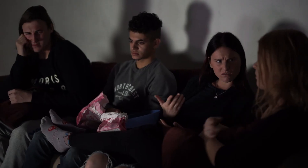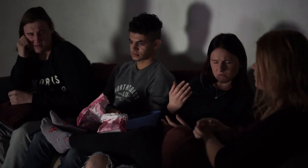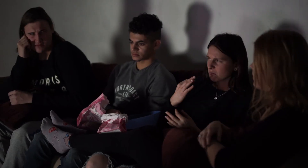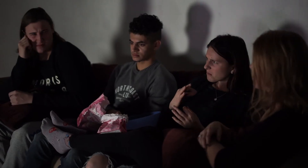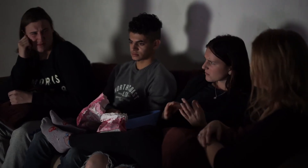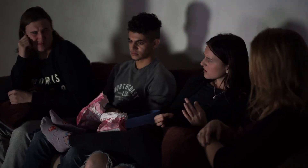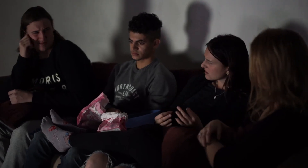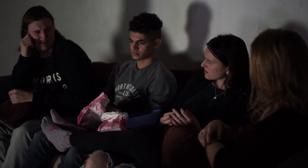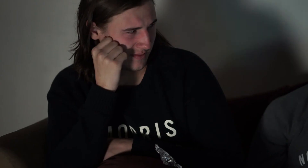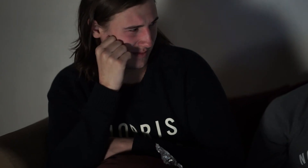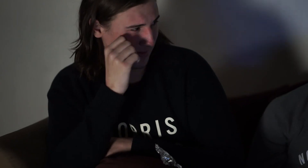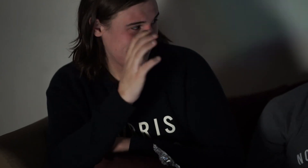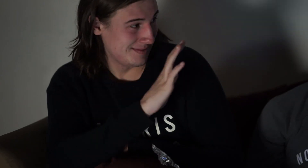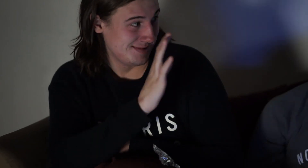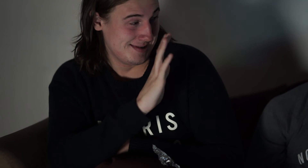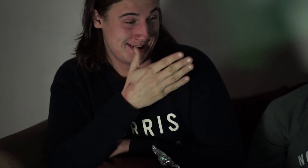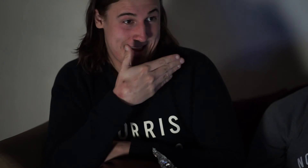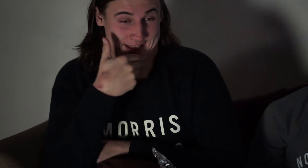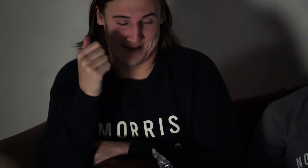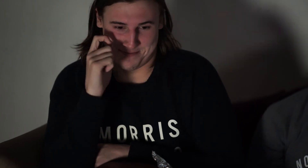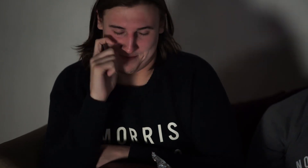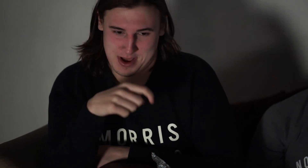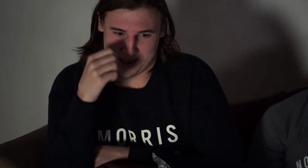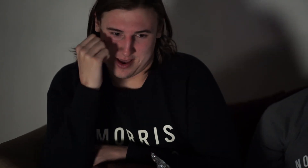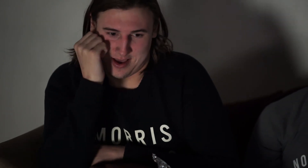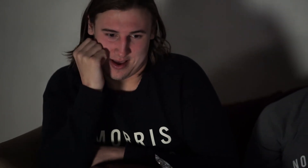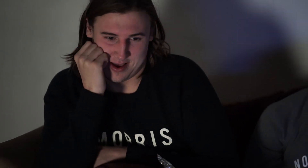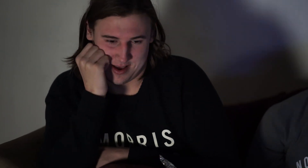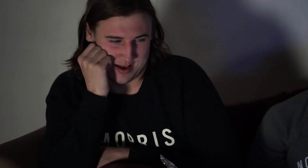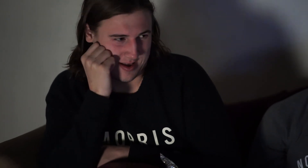Ja, precis. Jag gråter inte.